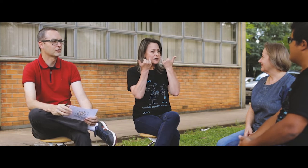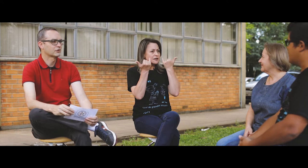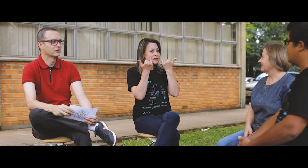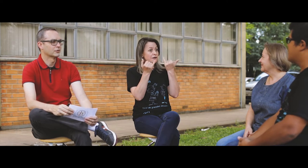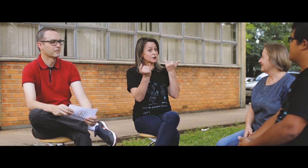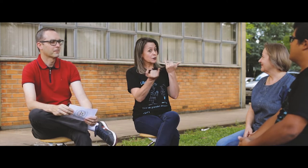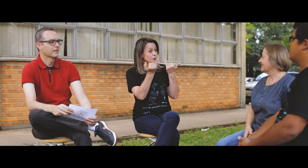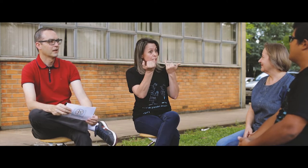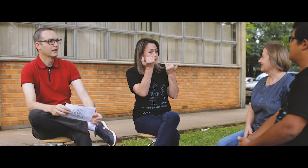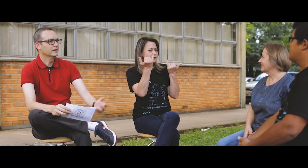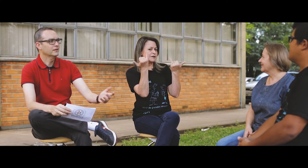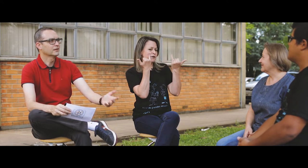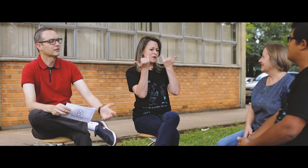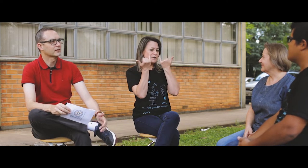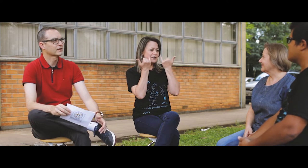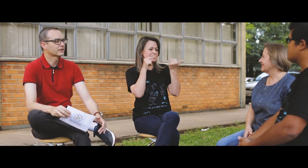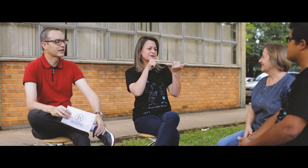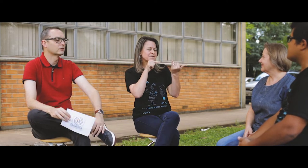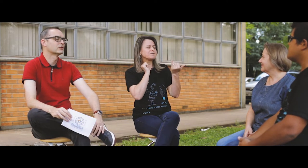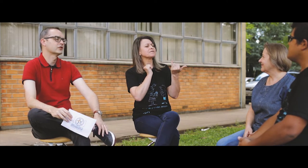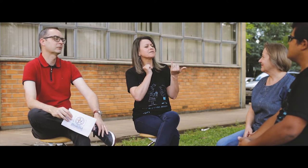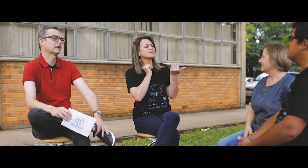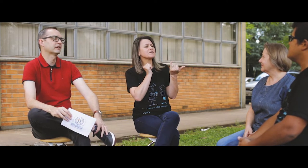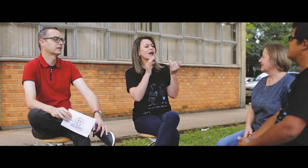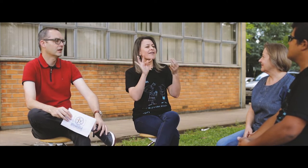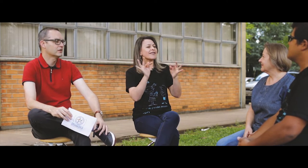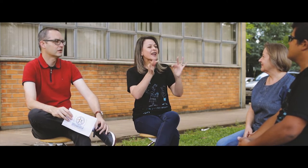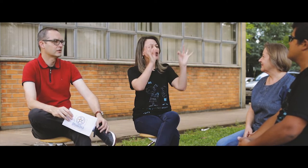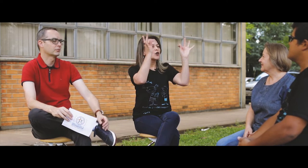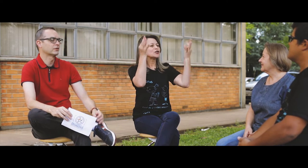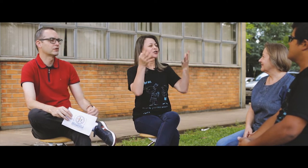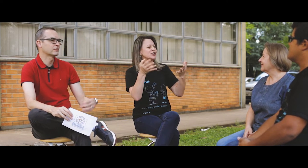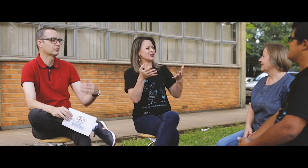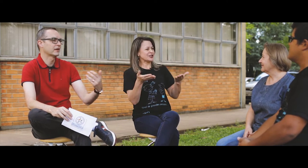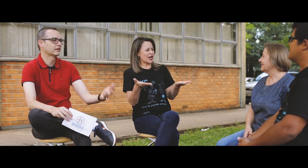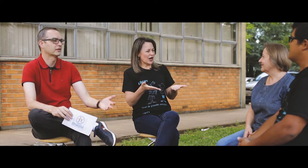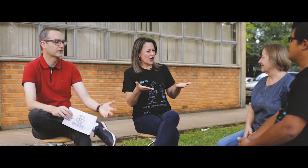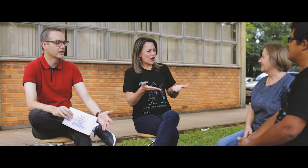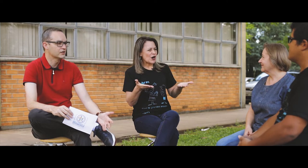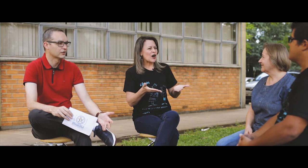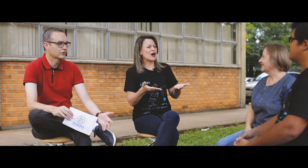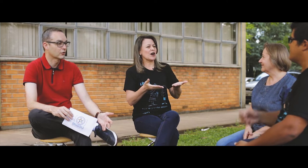utilizou, esses, essas tecnologias mais recentes, dispositivos mais recentes como